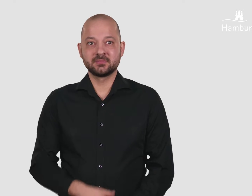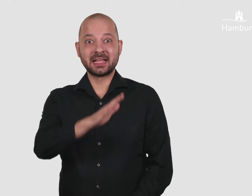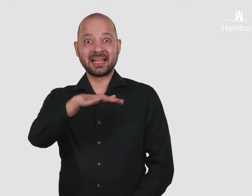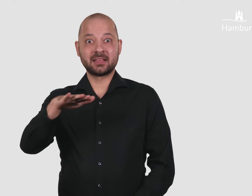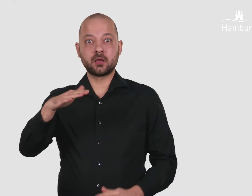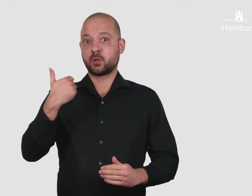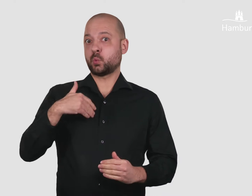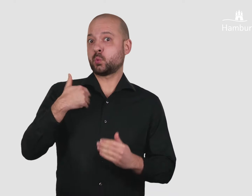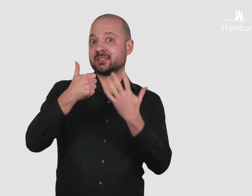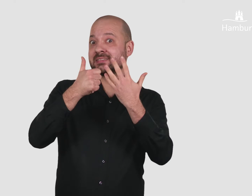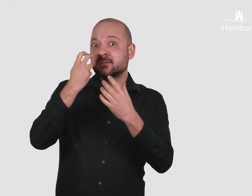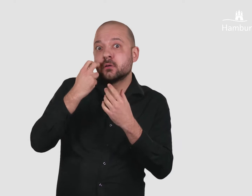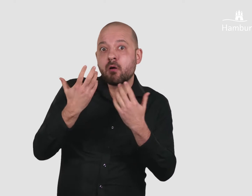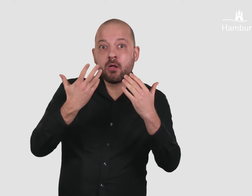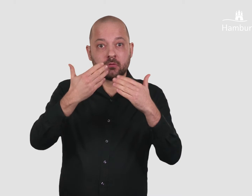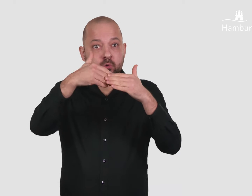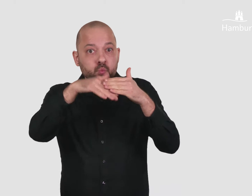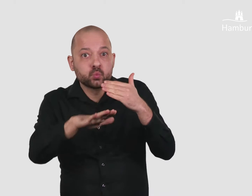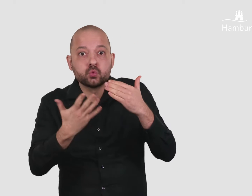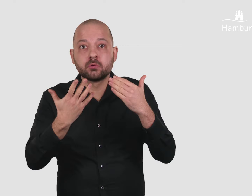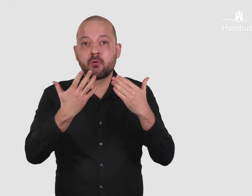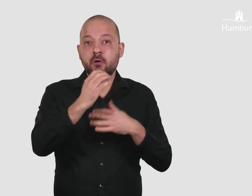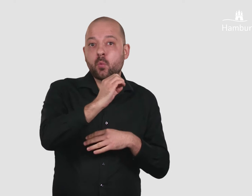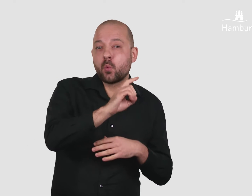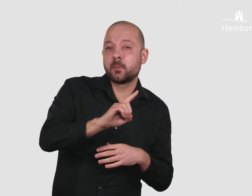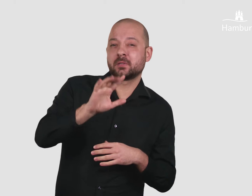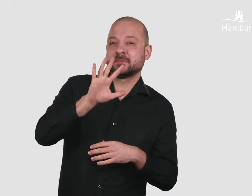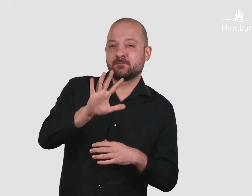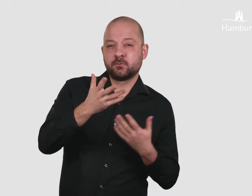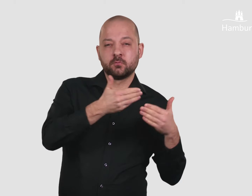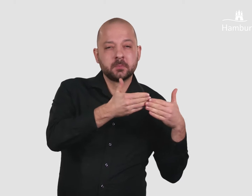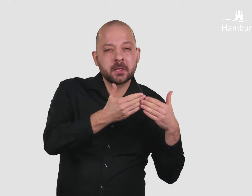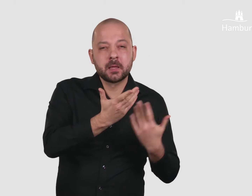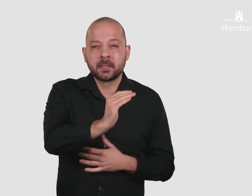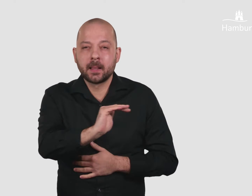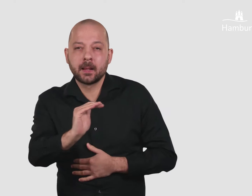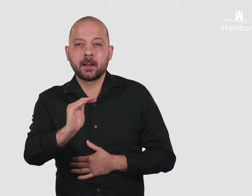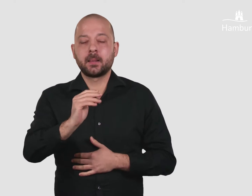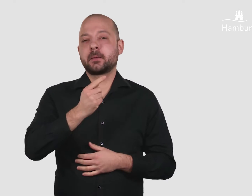Kinder unter sechs Jahren